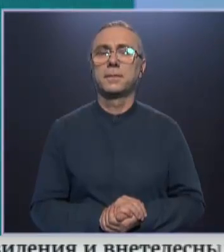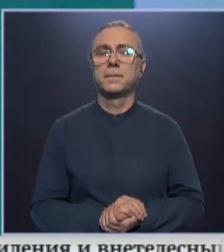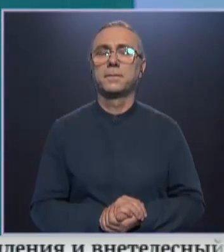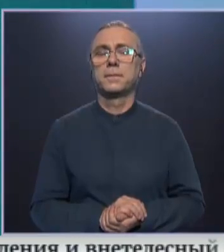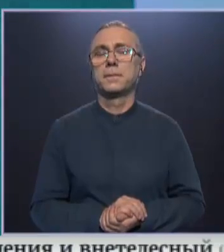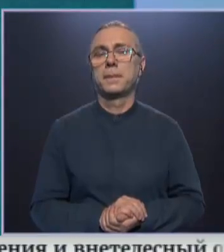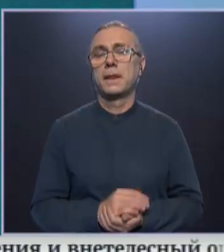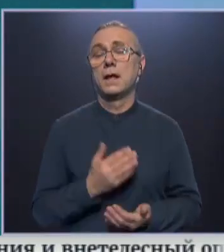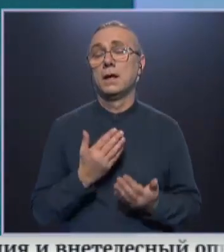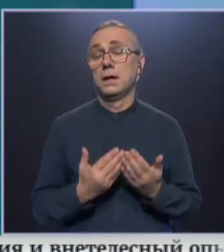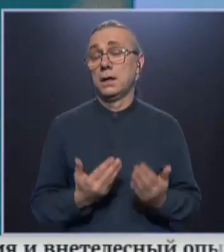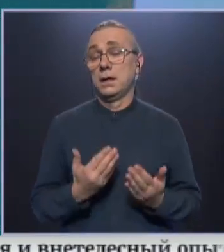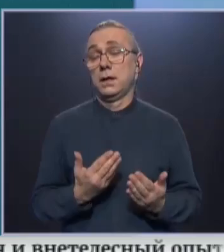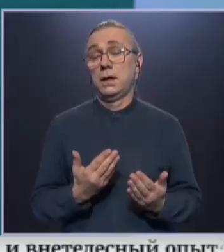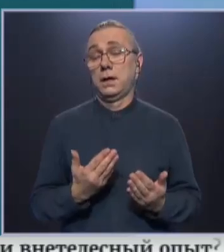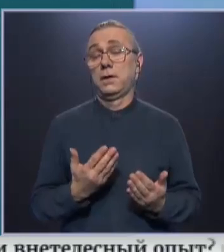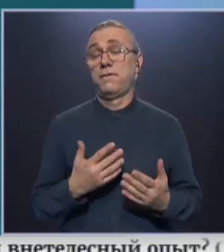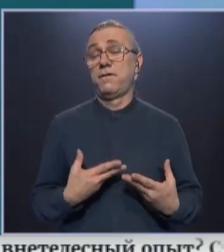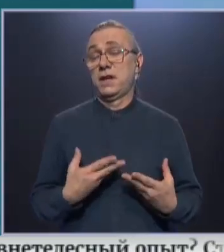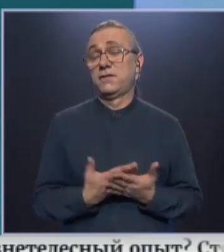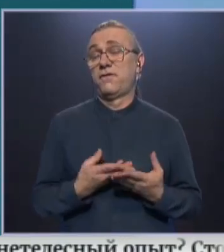нет этого строения Божие влечение полов грех начинается